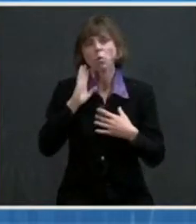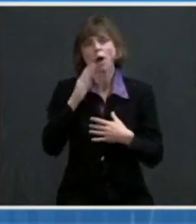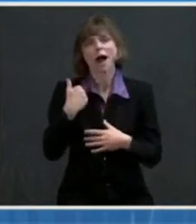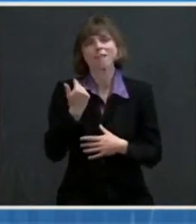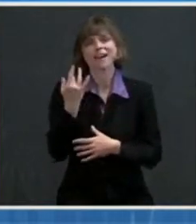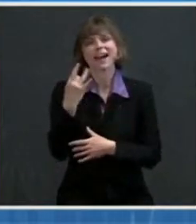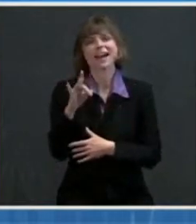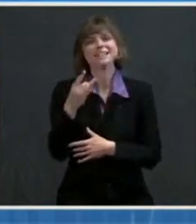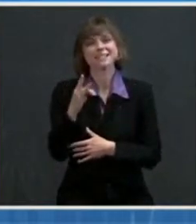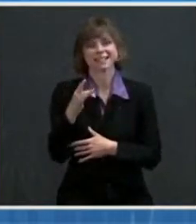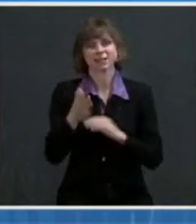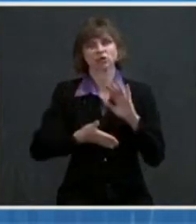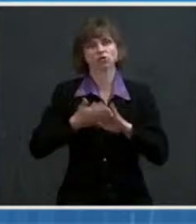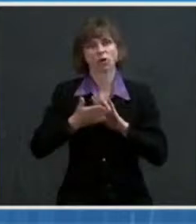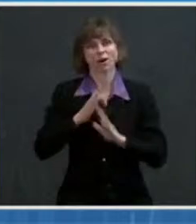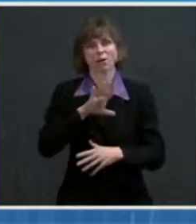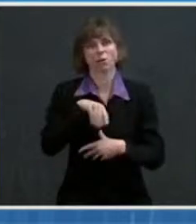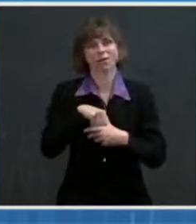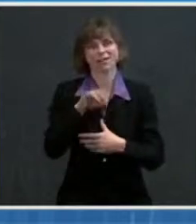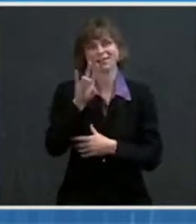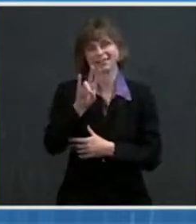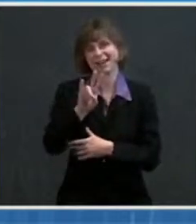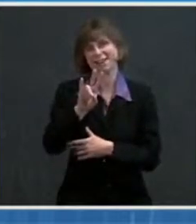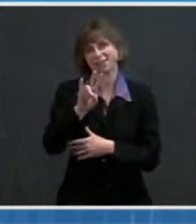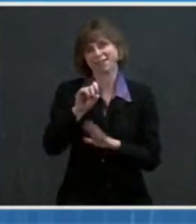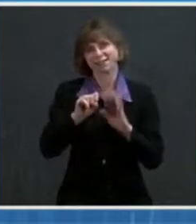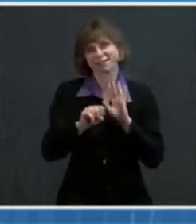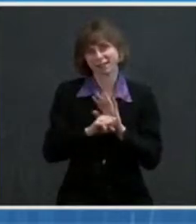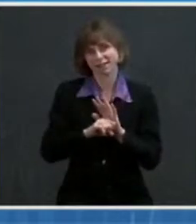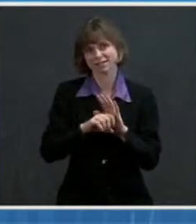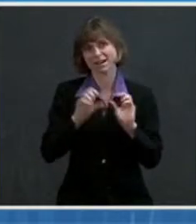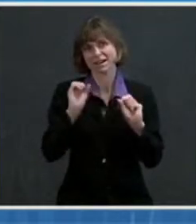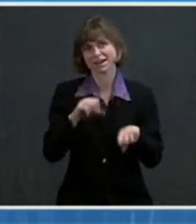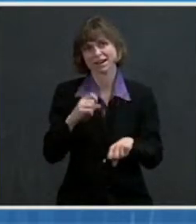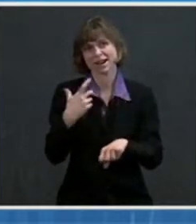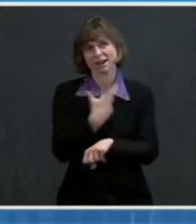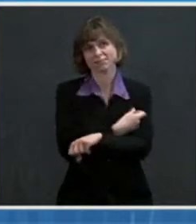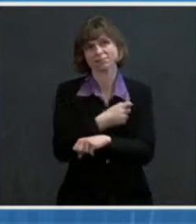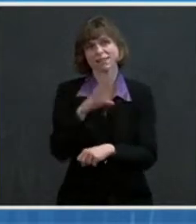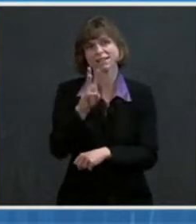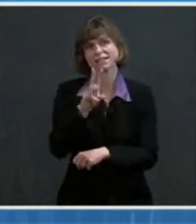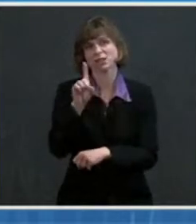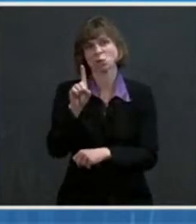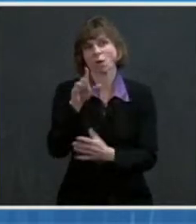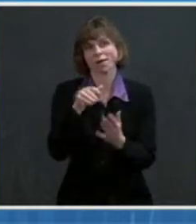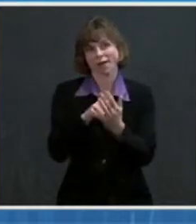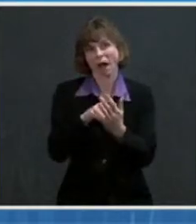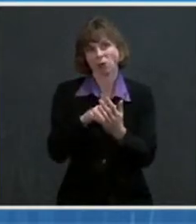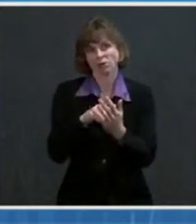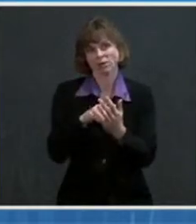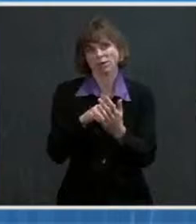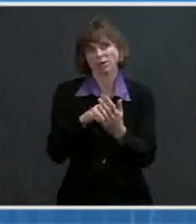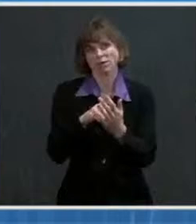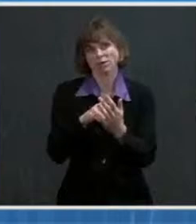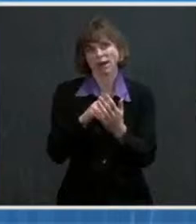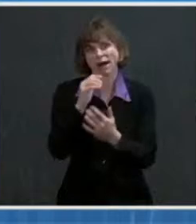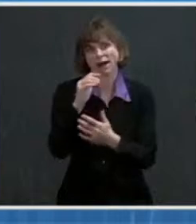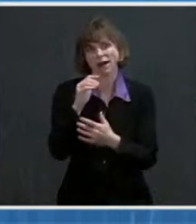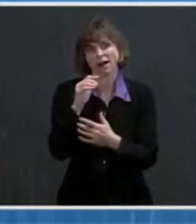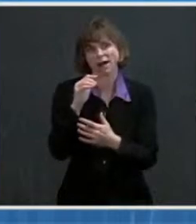AND BY THE END OF THE WEEK, WE WILL HAVE 18 OF THOSE SITES RUNNING ACROSS 7 STATES WITH THE